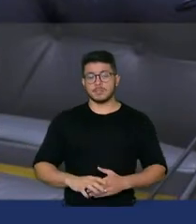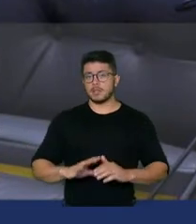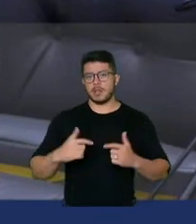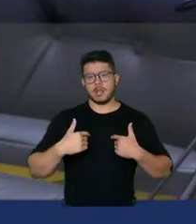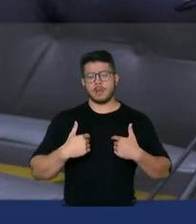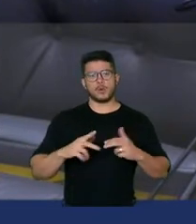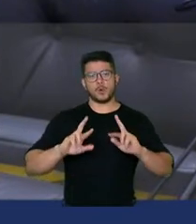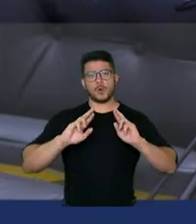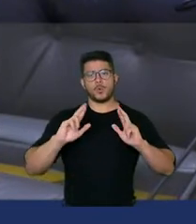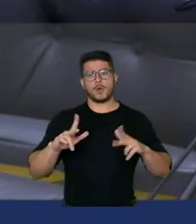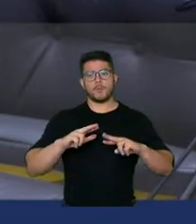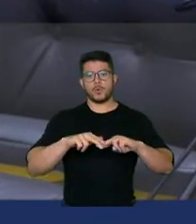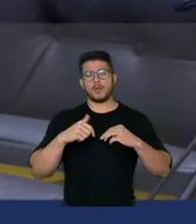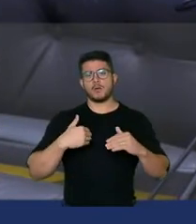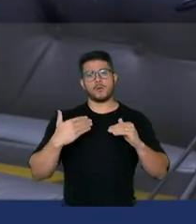MINHA POSIÇÃO E JAMAIS CONTRA AQUELES QUE SÃO